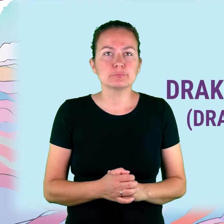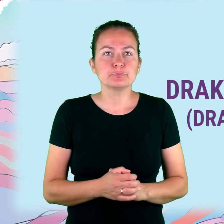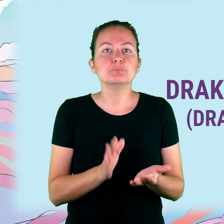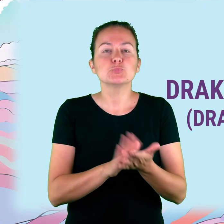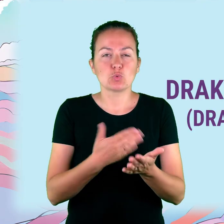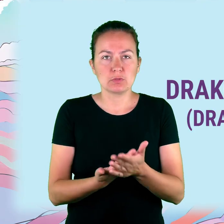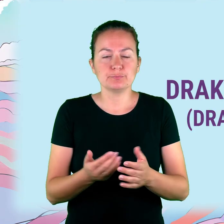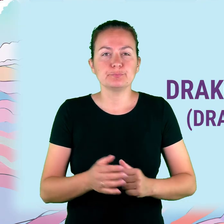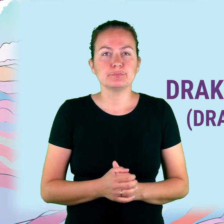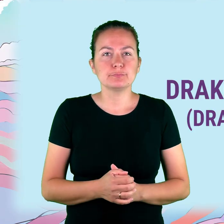Przykłady: